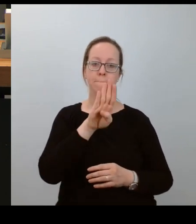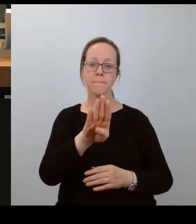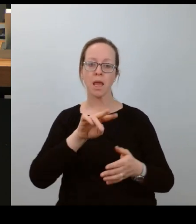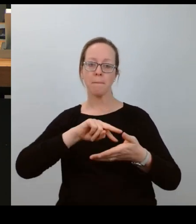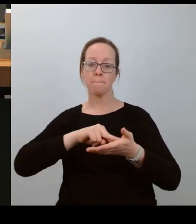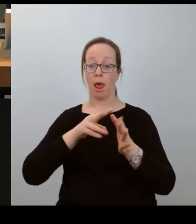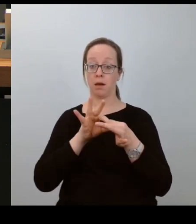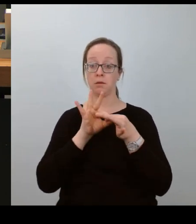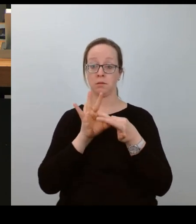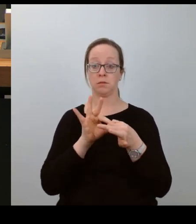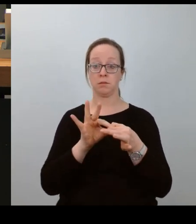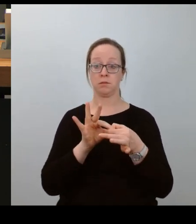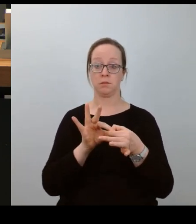aneinander Schuld zuzuweisen. (Beifall)